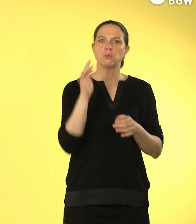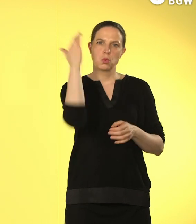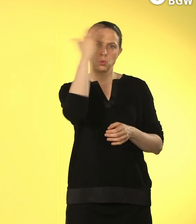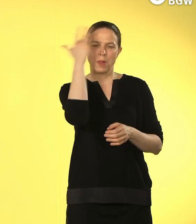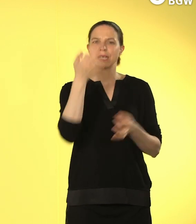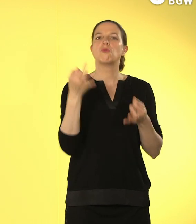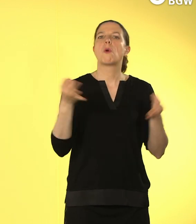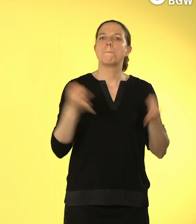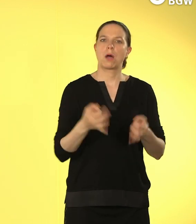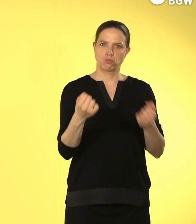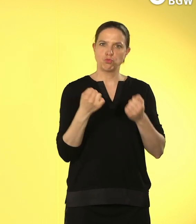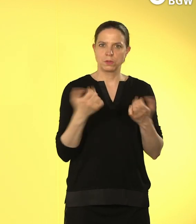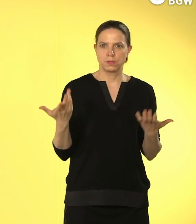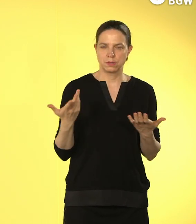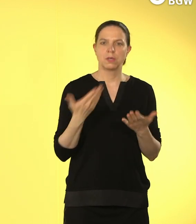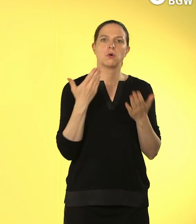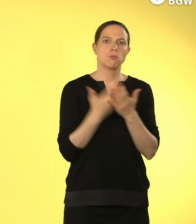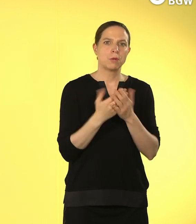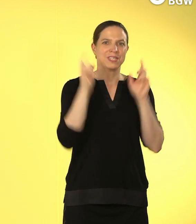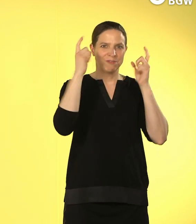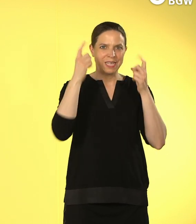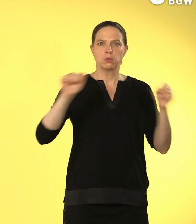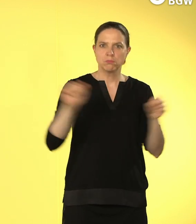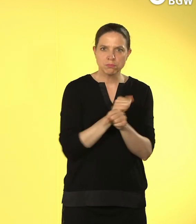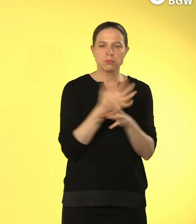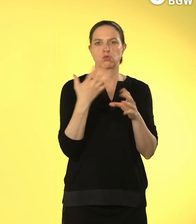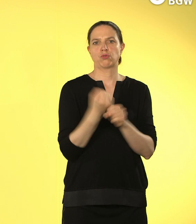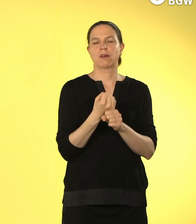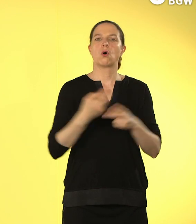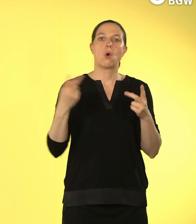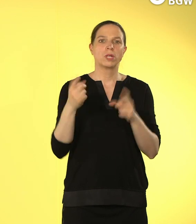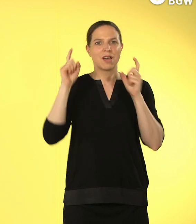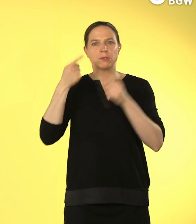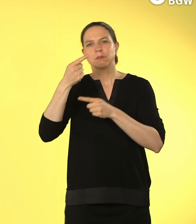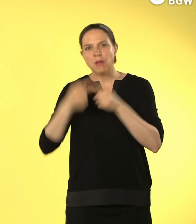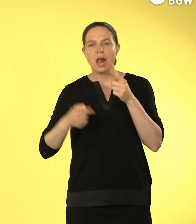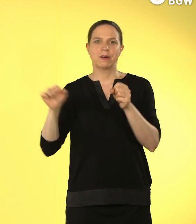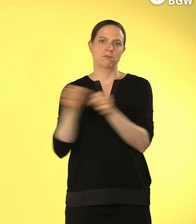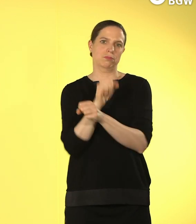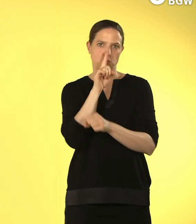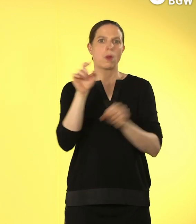zwischen bioziden oder begrenzt bioziden Produkten. Das ist ein Aspekt, der berücksichtigt werden müsste.